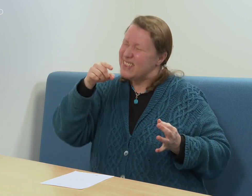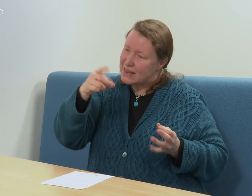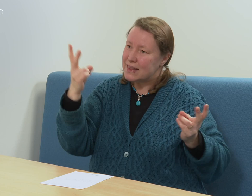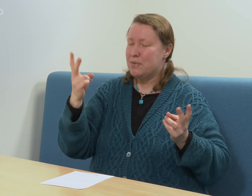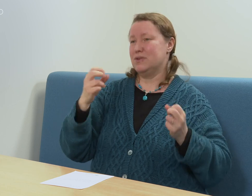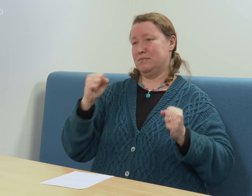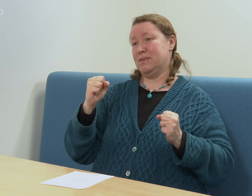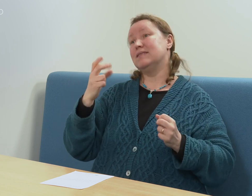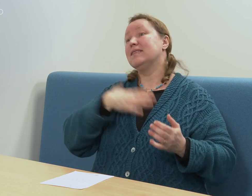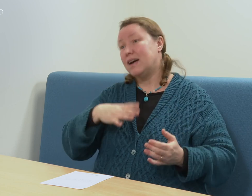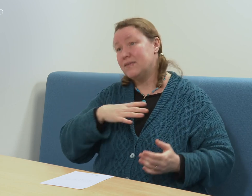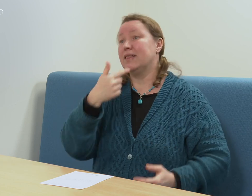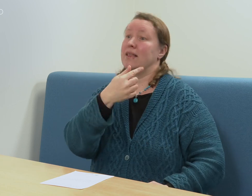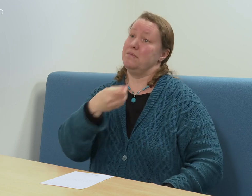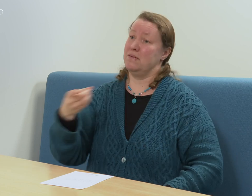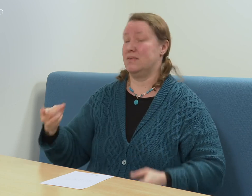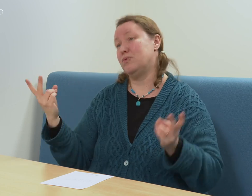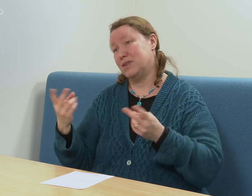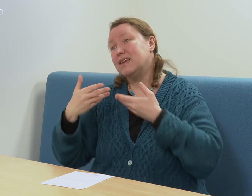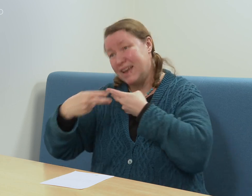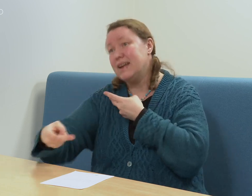Tällaisiin tilanteisiin tekstipuhelupalvelua tarvitaan edelleen.